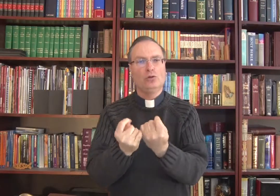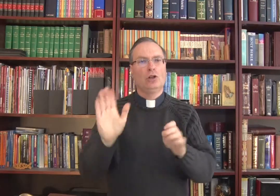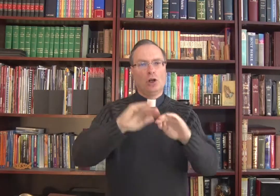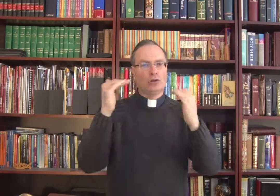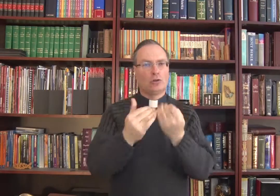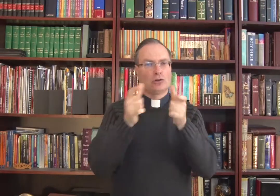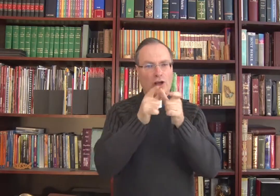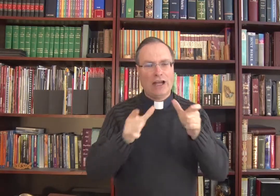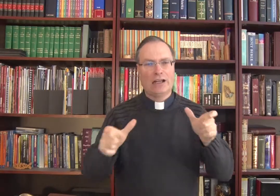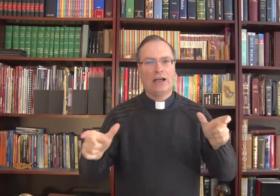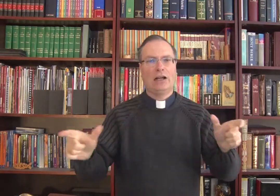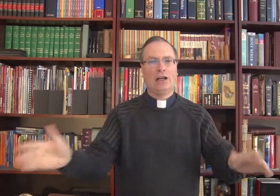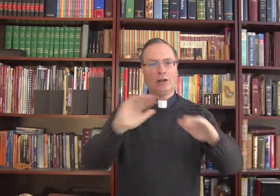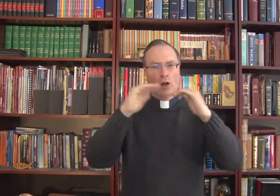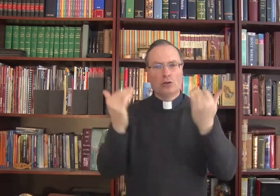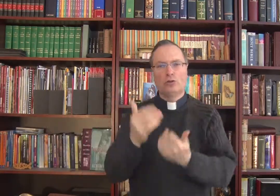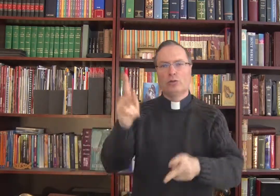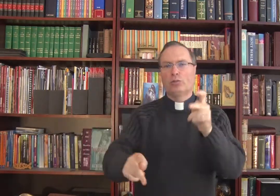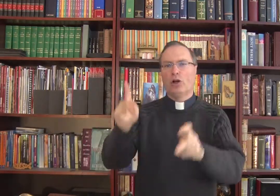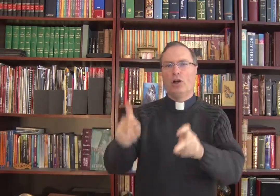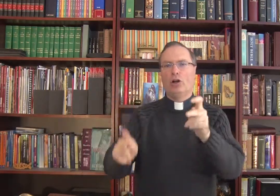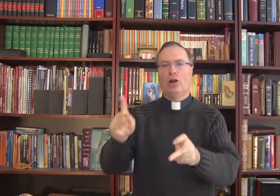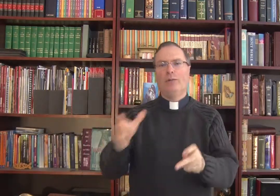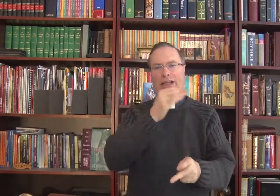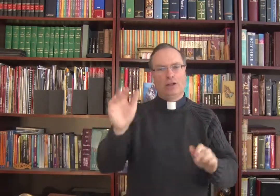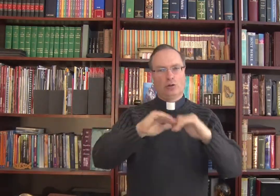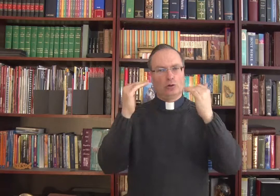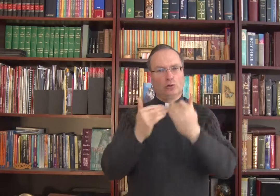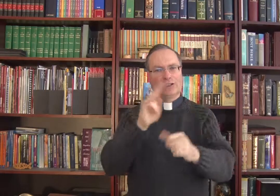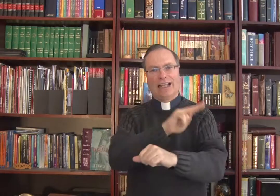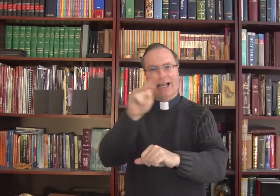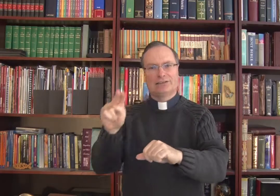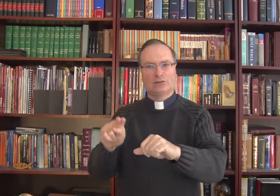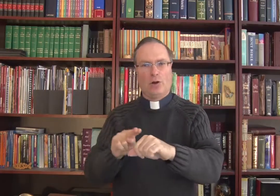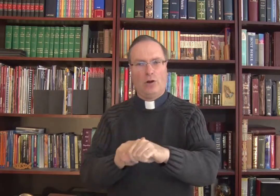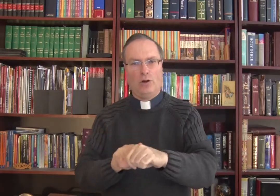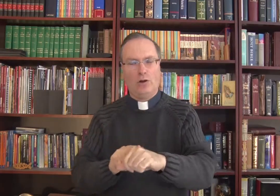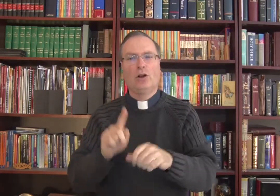de toute langue, de tout peuple et de toute nation.